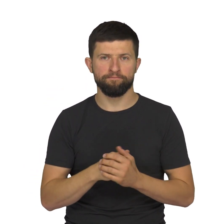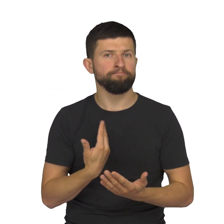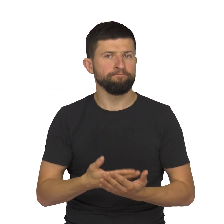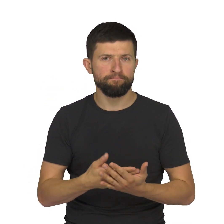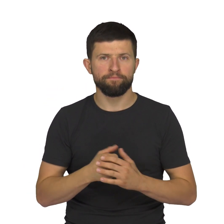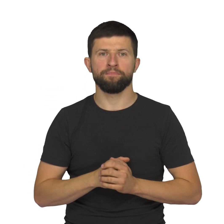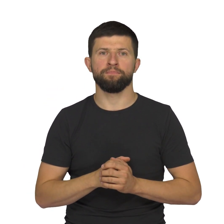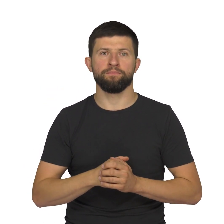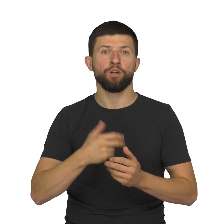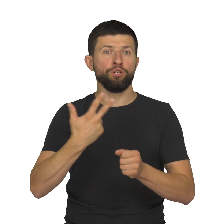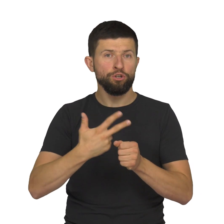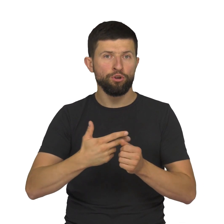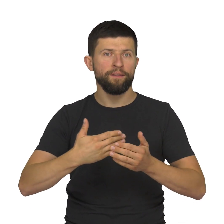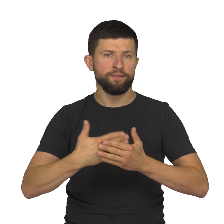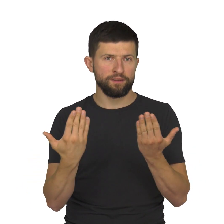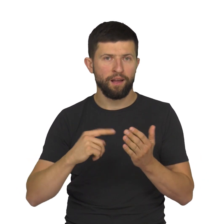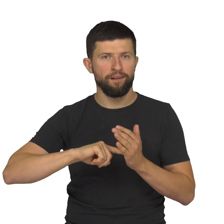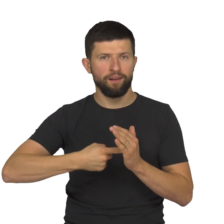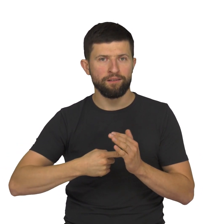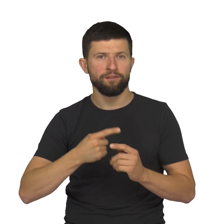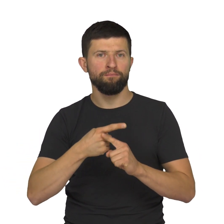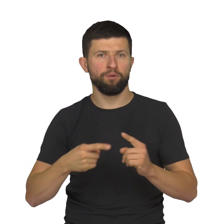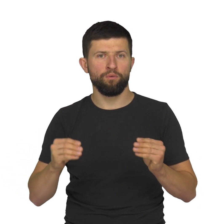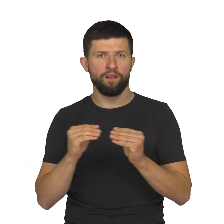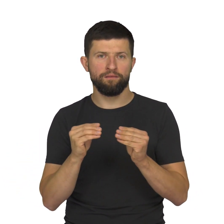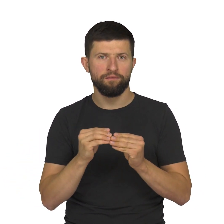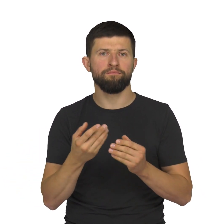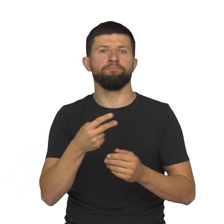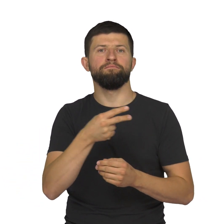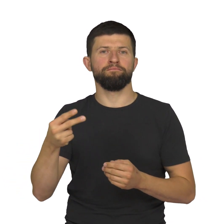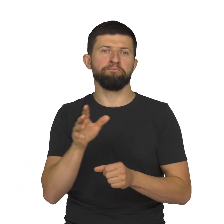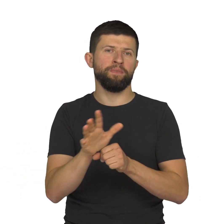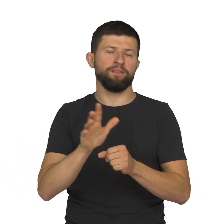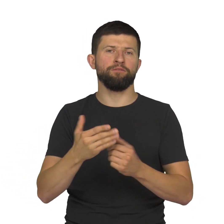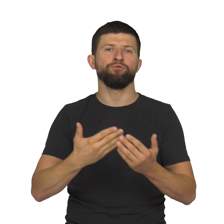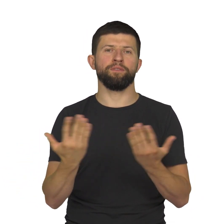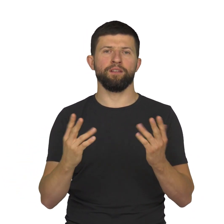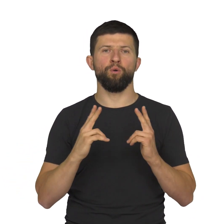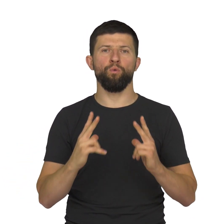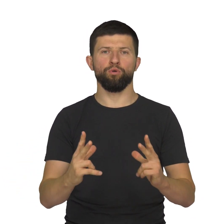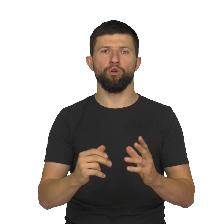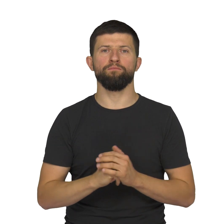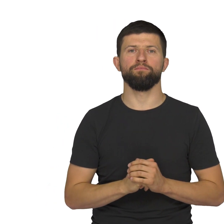ponieważ 30 dni x 1/2 etatu = 15 dni urlopu.